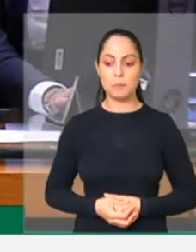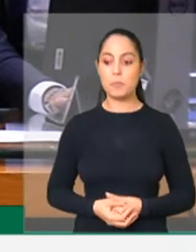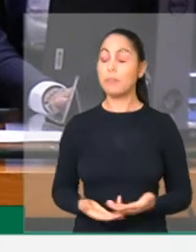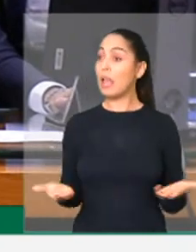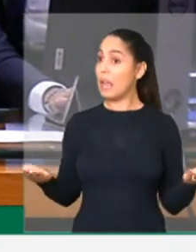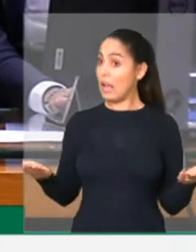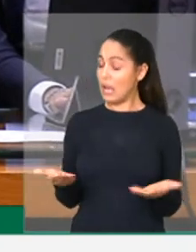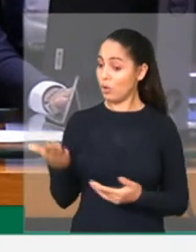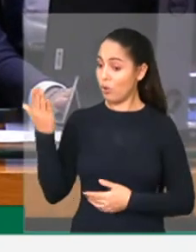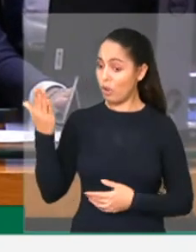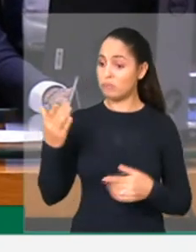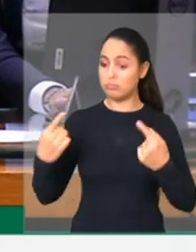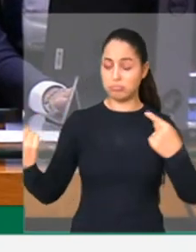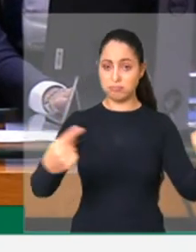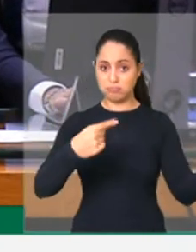BRASILEIROS PARA PRESERVAR